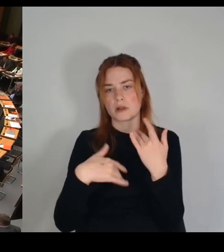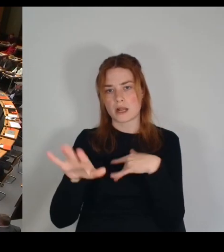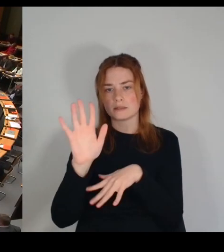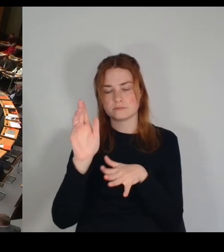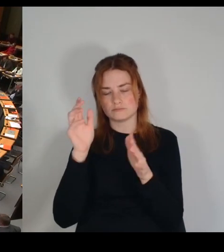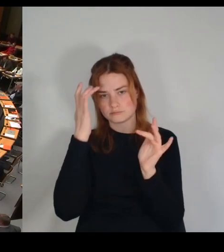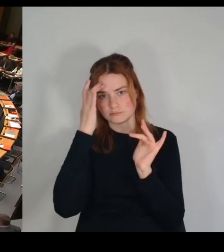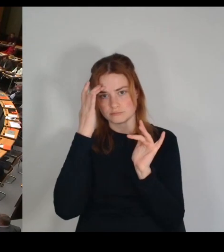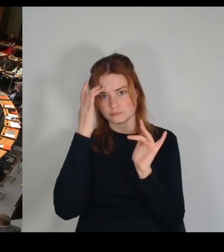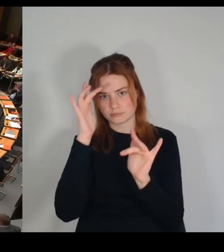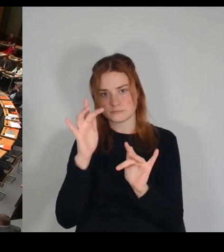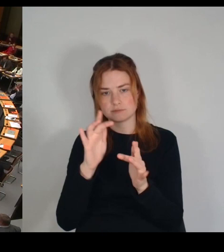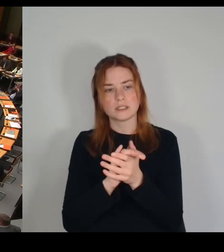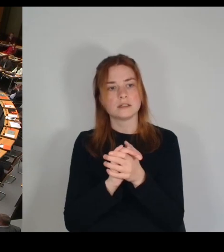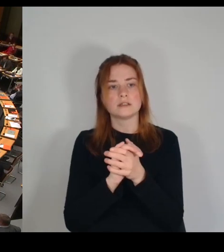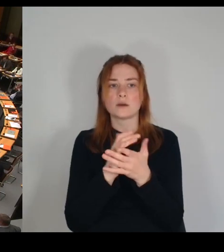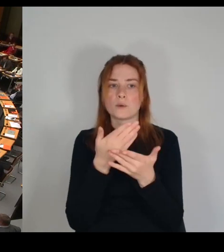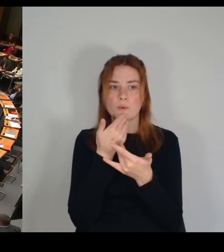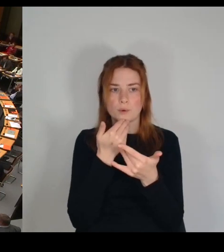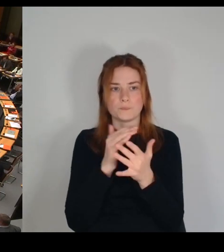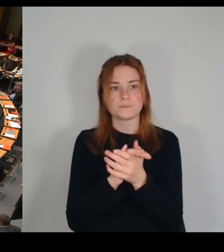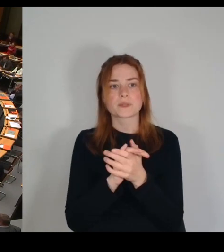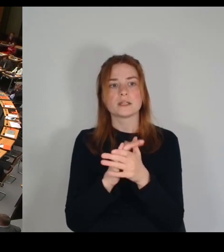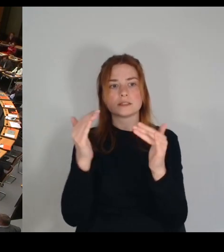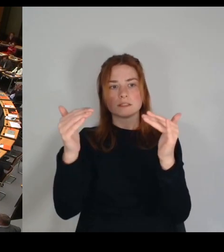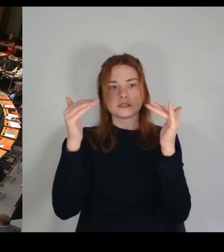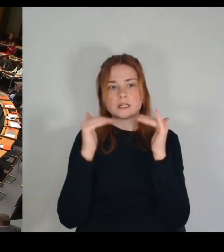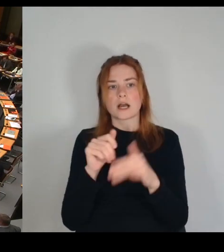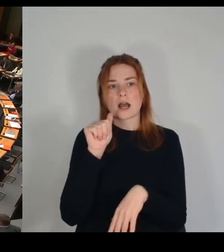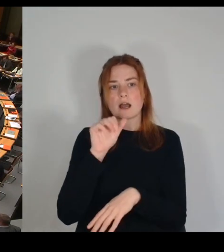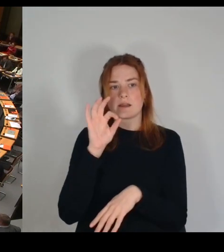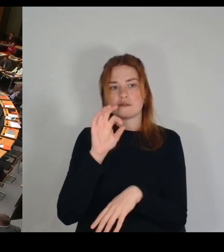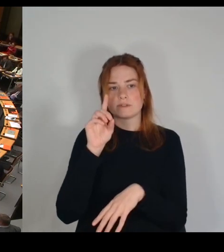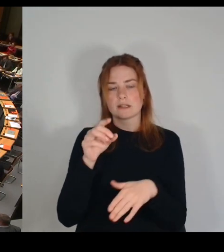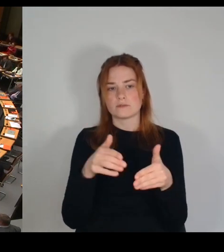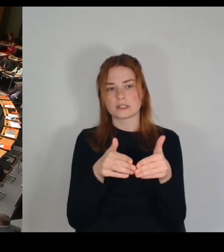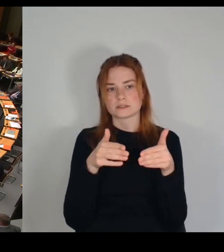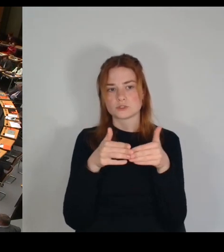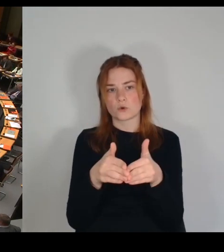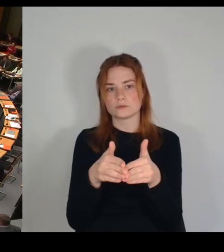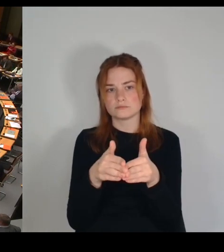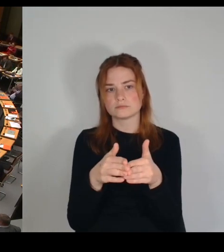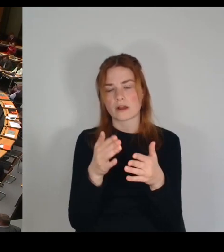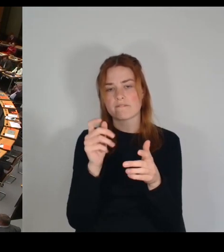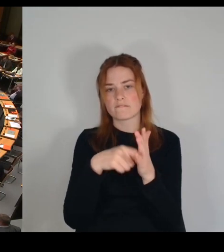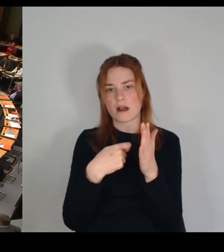Kommission Herrn Abgeordneten Martin Trefzer als Mitglied und Herrn Abgeordneten Carsten Ubbelohde als stellvertretendes Mitglied für das